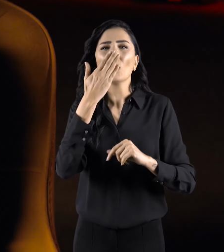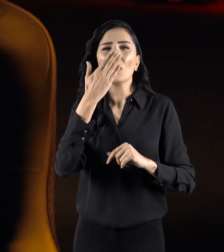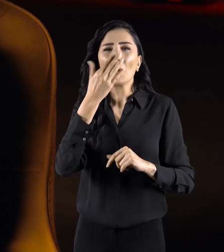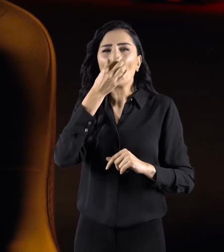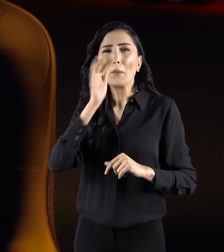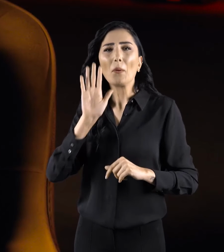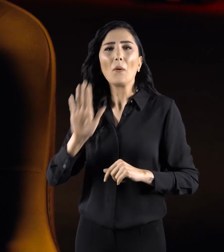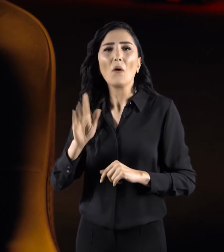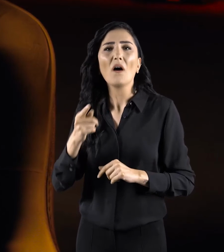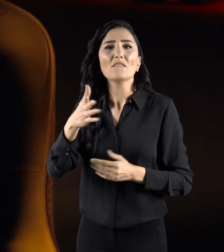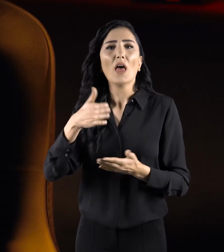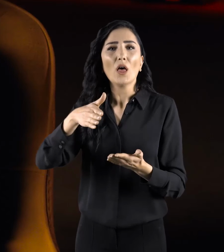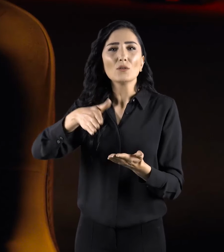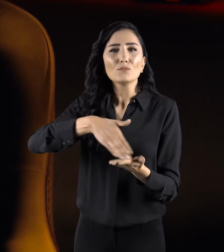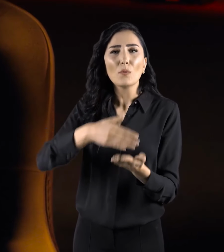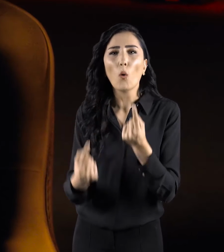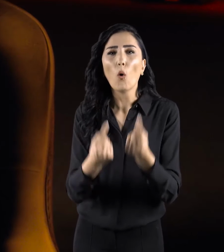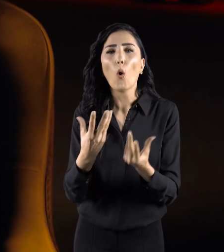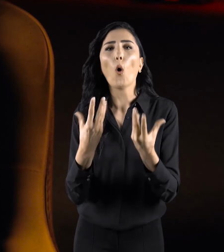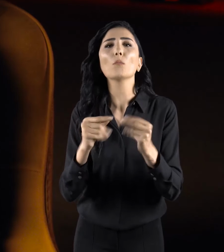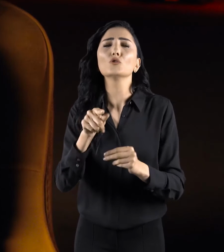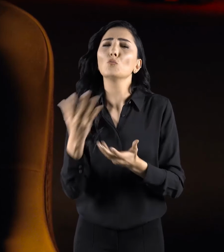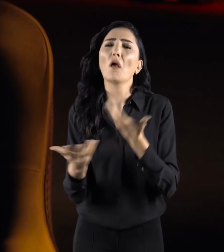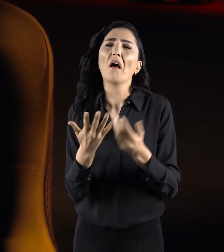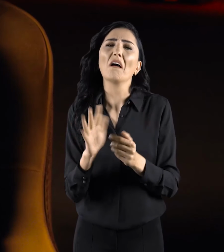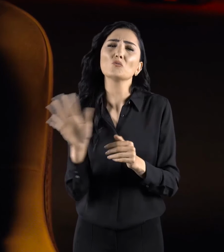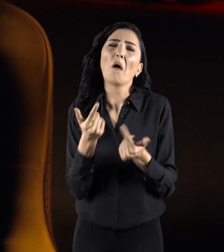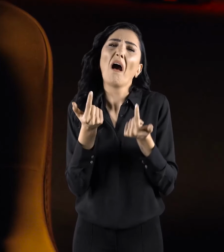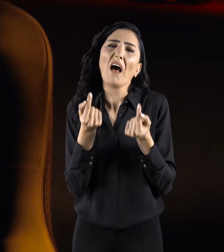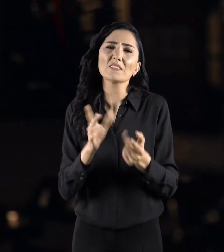ve turbalıklar bulunmadığı için bu yangın türüne de pek rastlanmıyor.